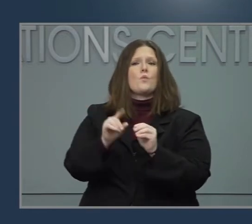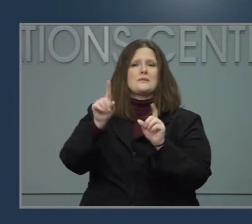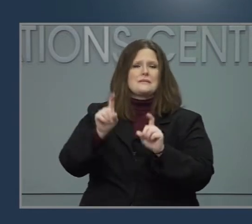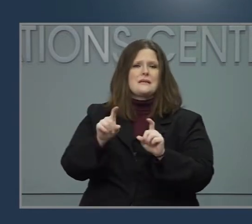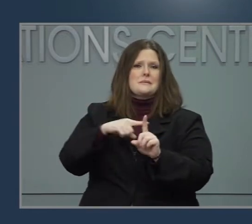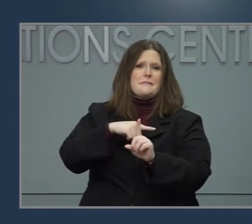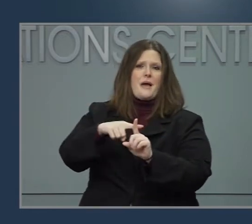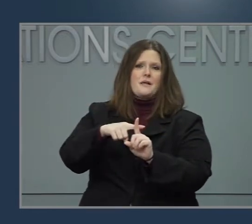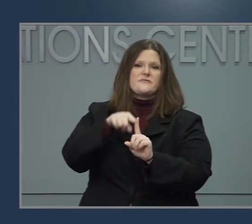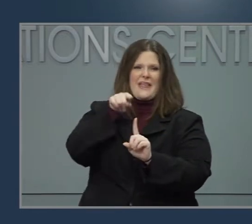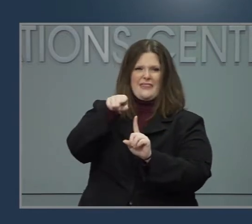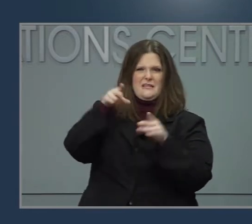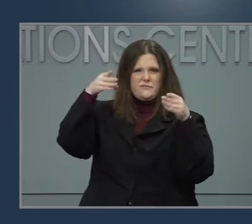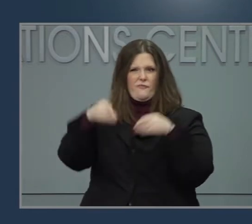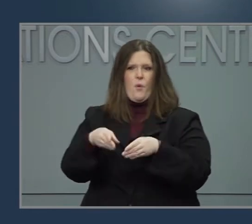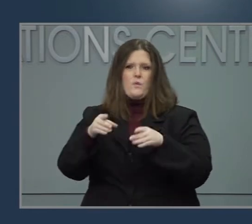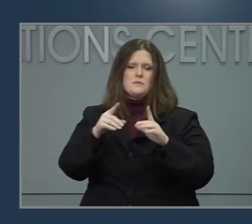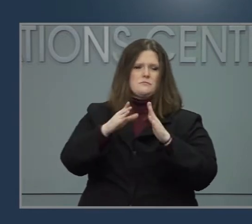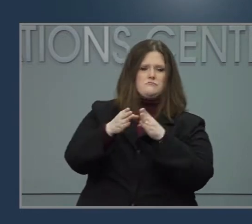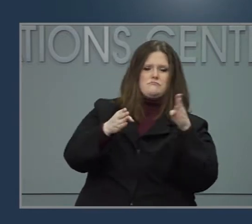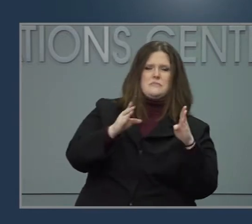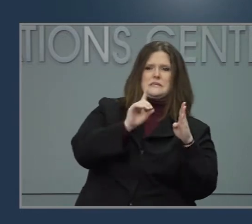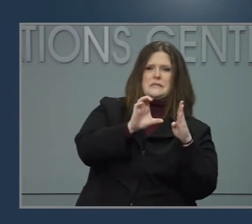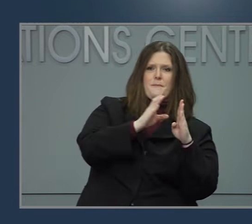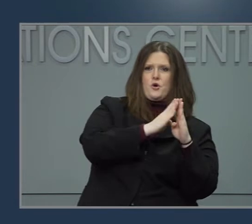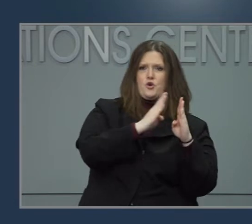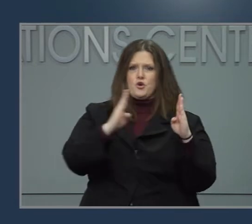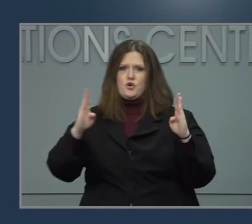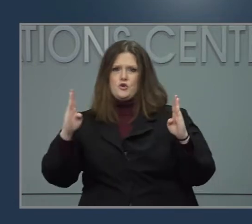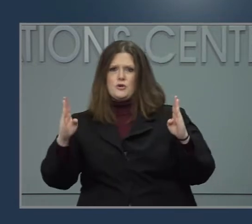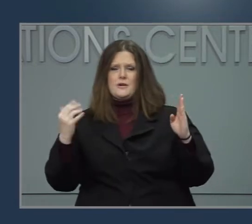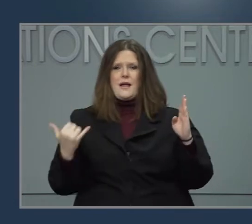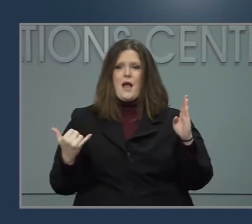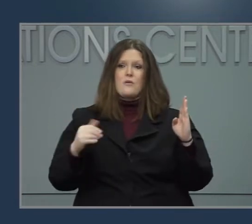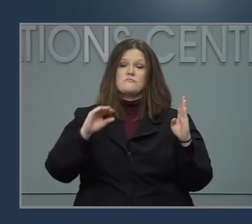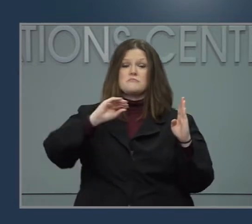diciembre, y viendo esta línea amarilla nuevamente nuestro porcentaje de pruebas positivas